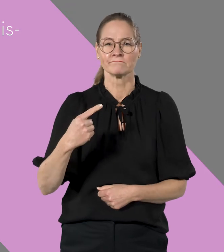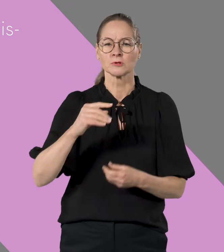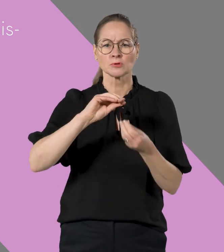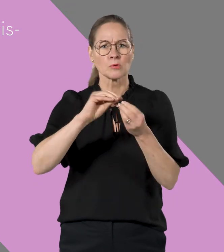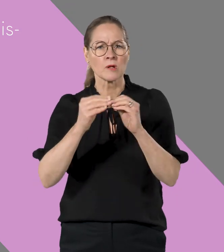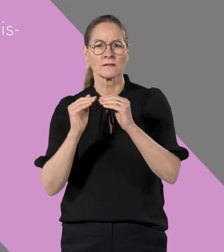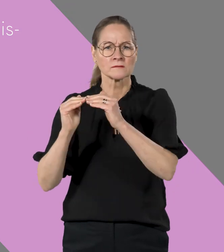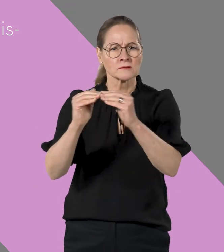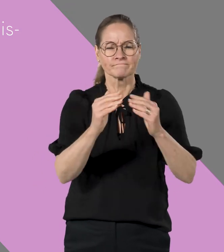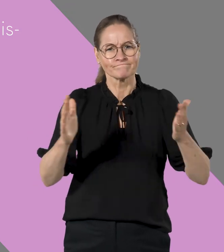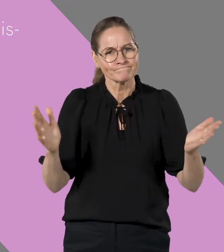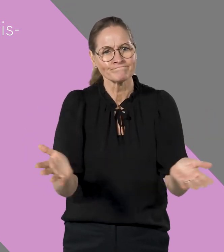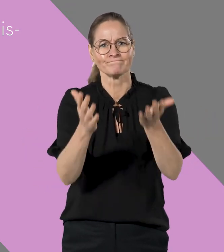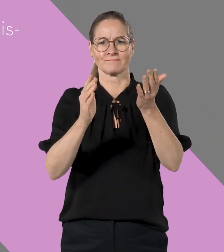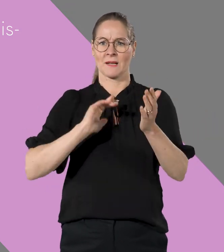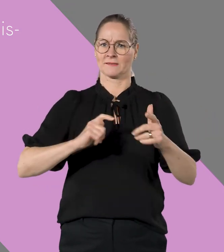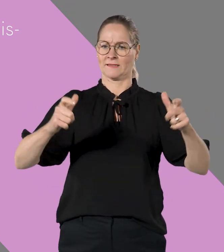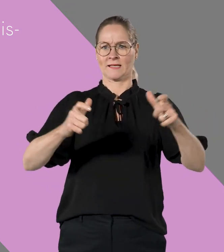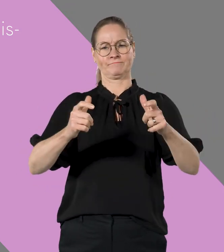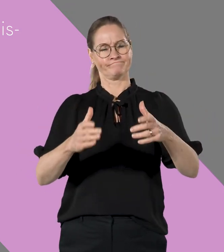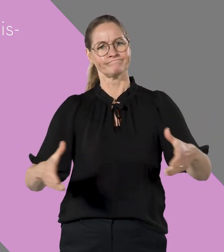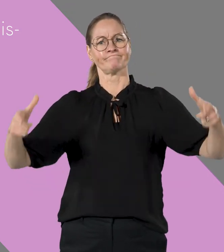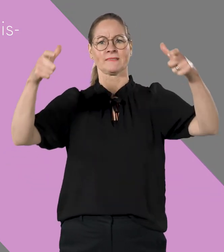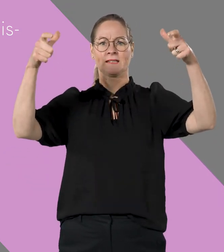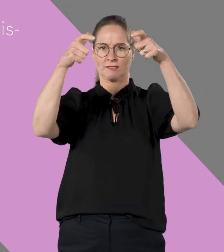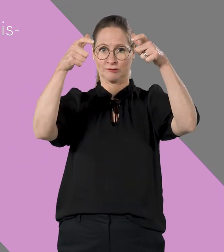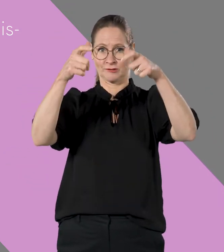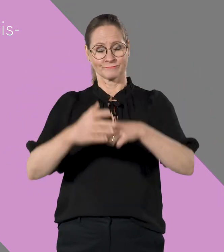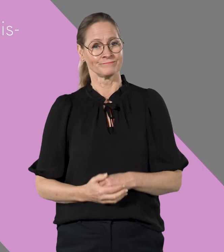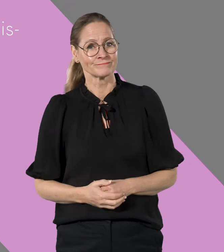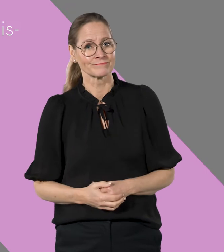sukupuolten tasa-arvoa edistävien naisjärjestöjen kattojärjestönä.